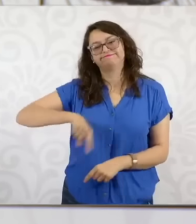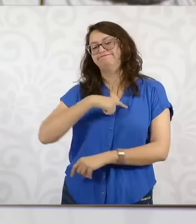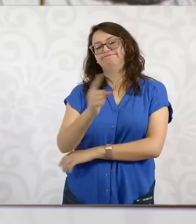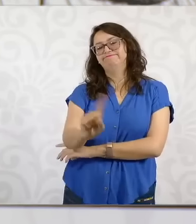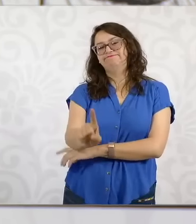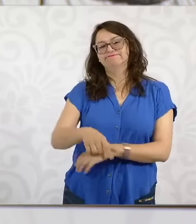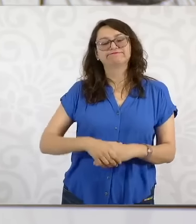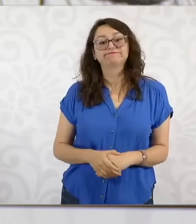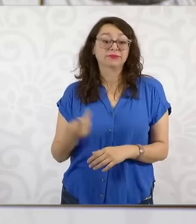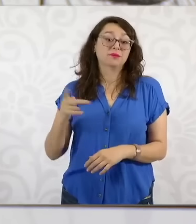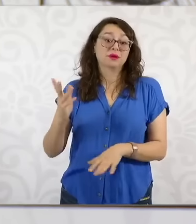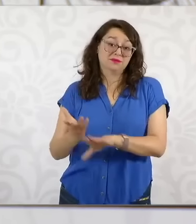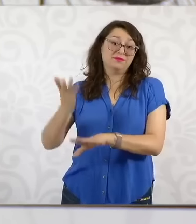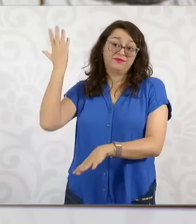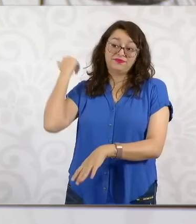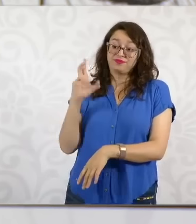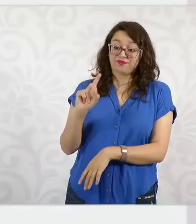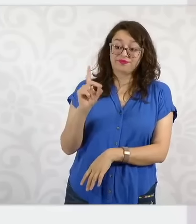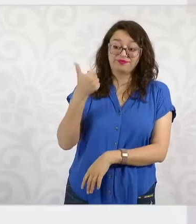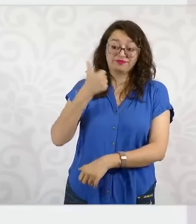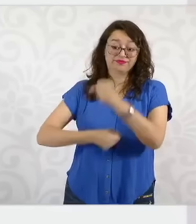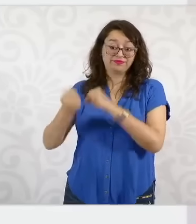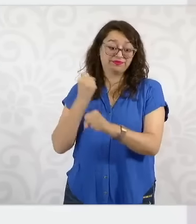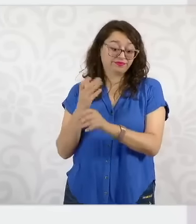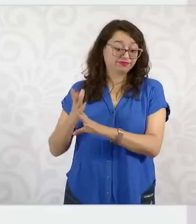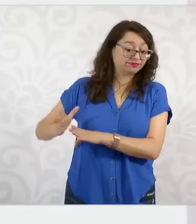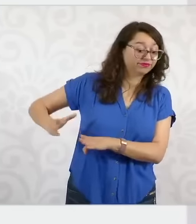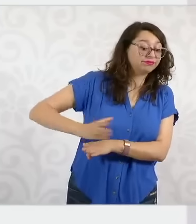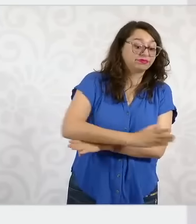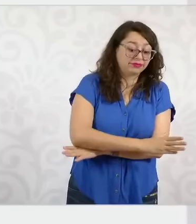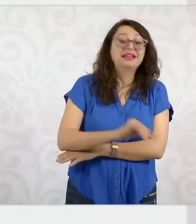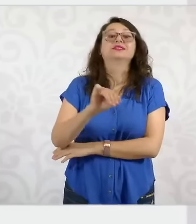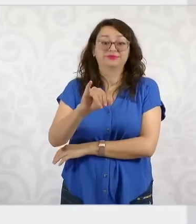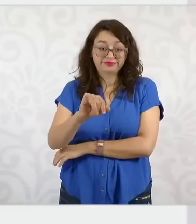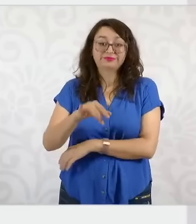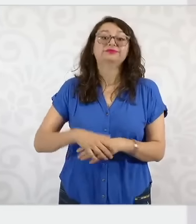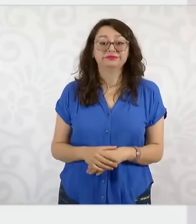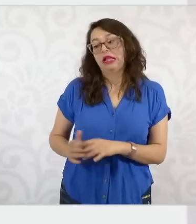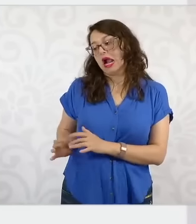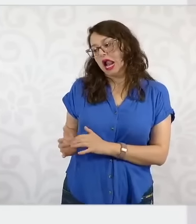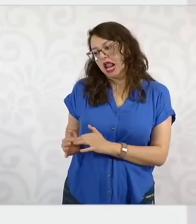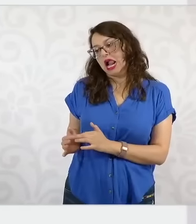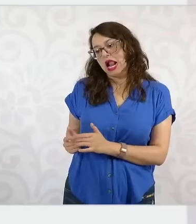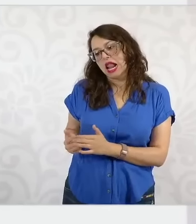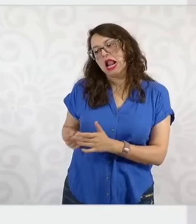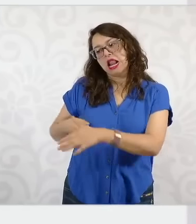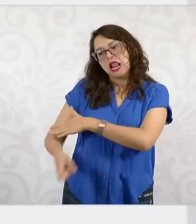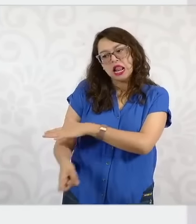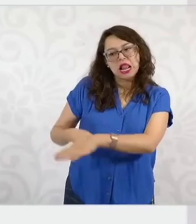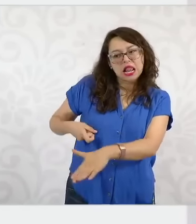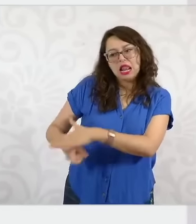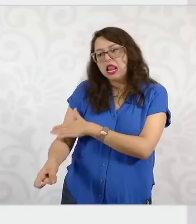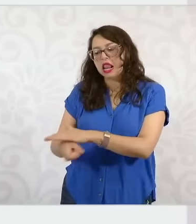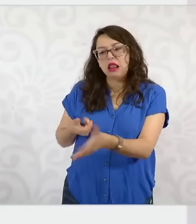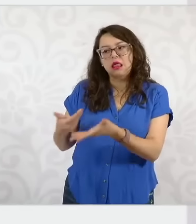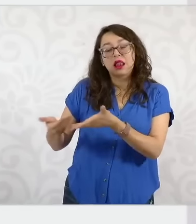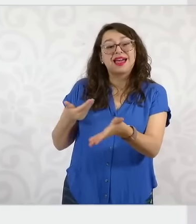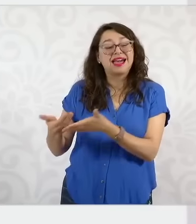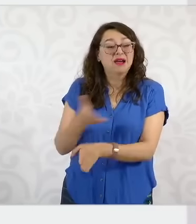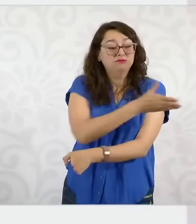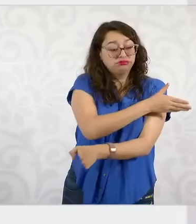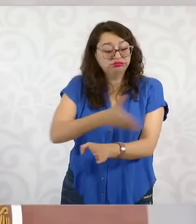36 años hicieron acuerdos en lo oscurito en contra del pueblo de México. 36 años